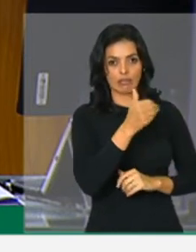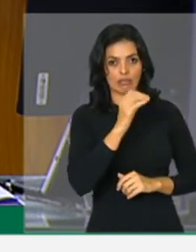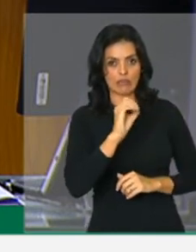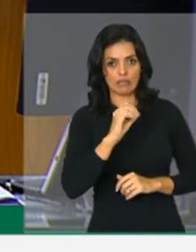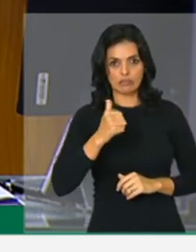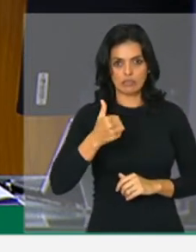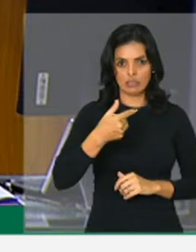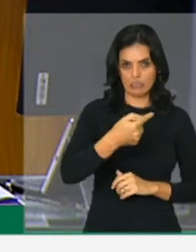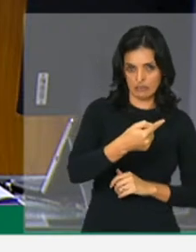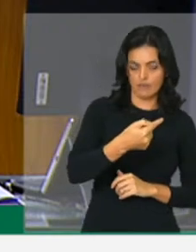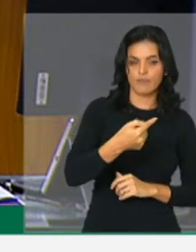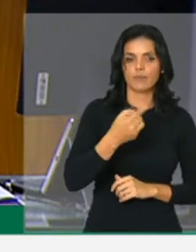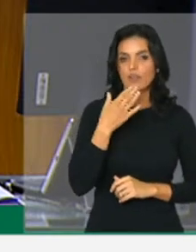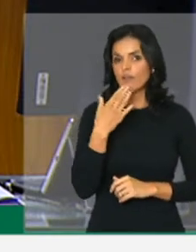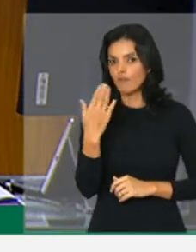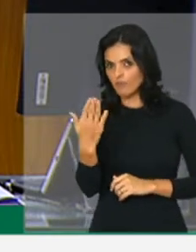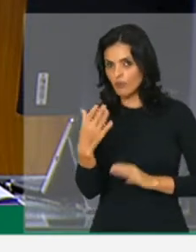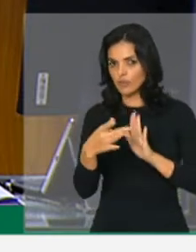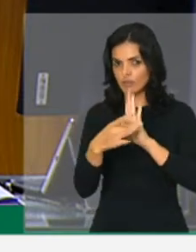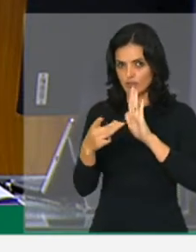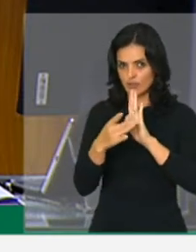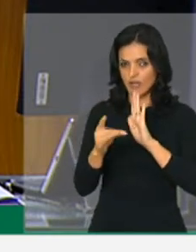PRESIDENTE, SENHORAS DEPUTADAS, SENHORES DEPUTADOS. [DEPUTADO]: EM NOME DA UNIDADE DO PLENÁRIO EU